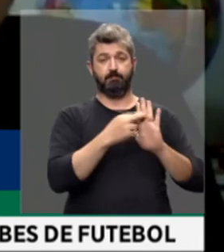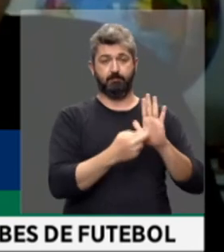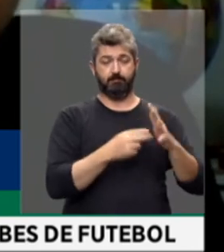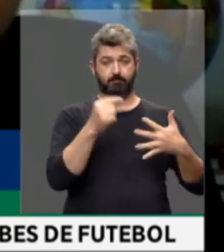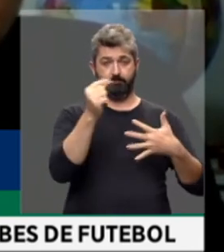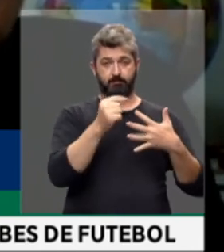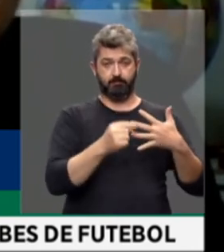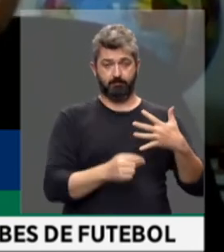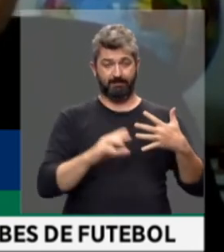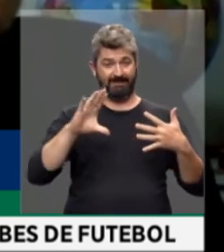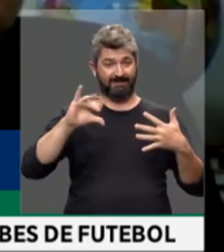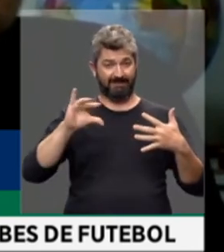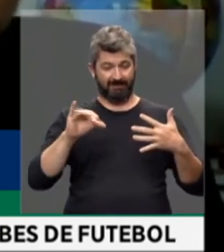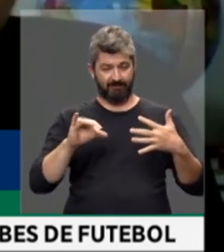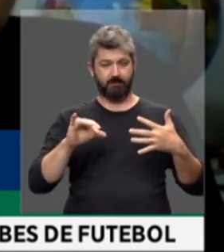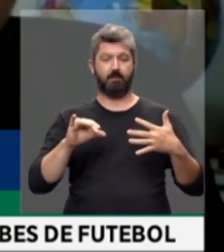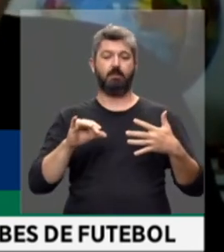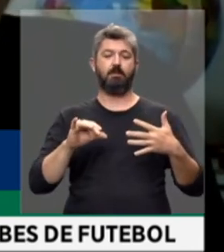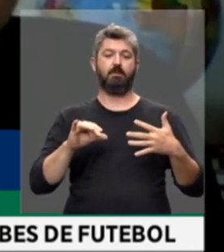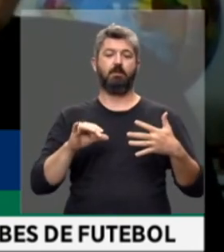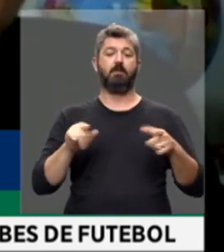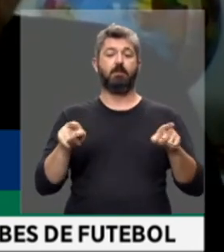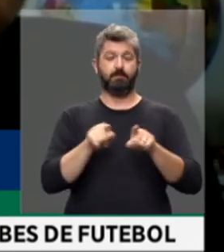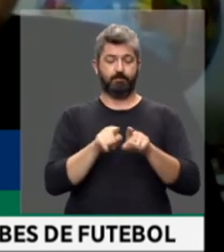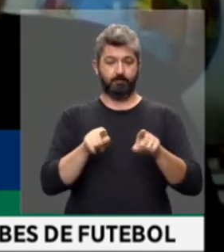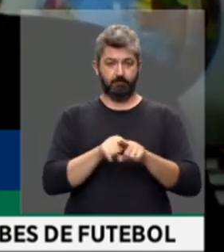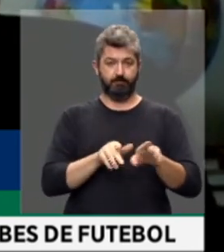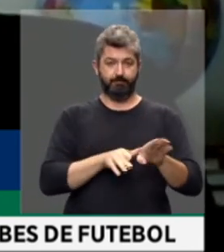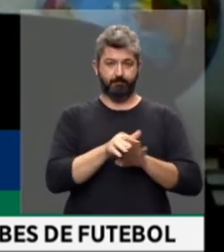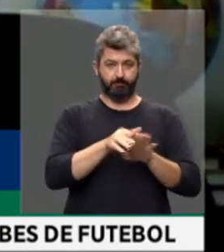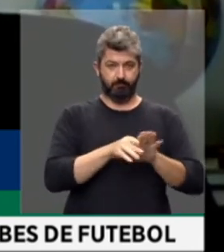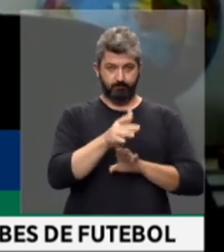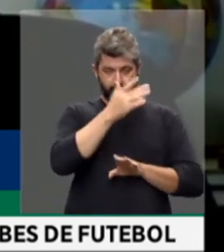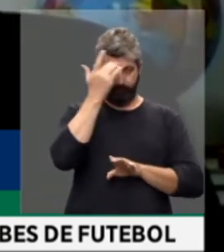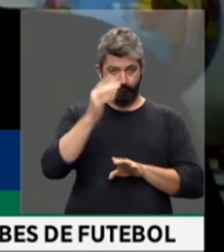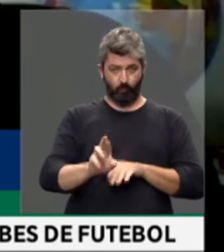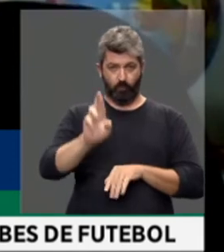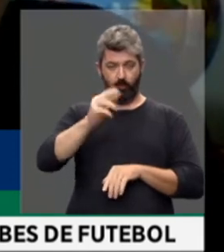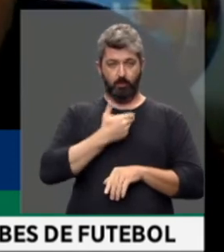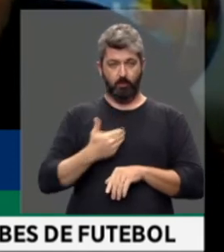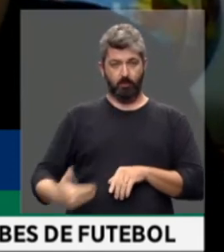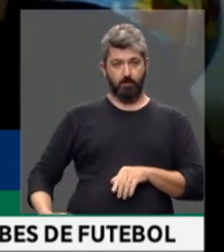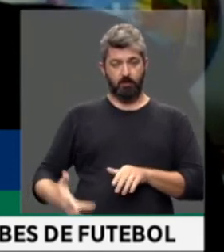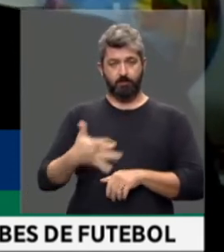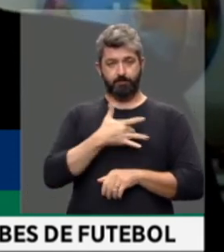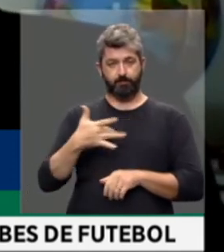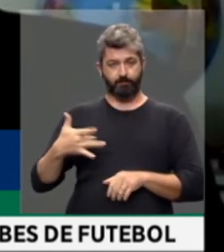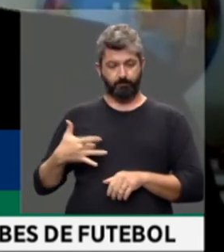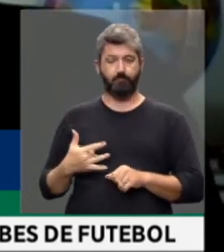PRÁTICA DESPORTIVA RECORRENTE BASEADA EM CRITÉRIOS TÉCNICOS E CIENTÍFICOS BEM